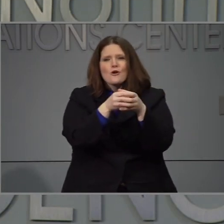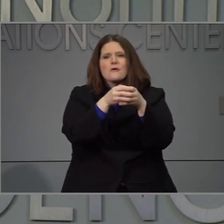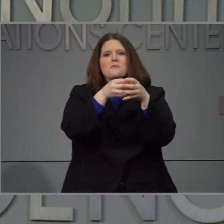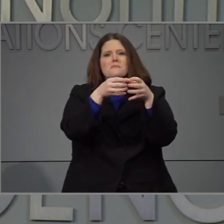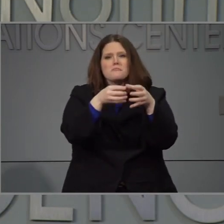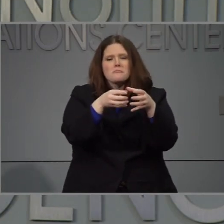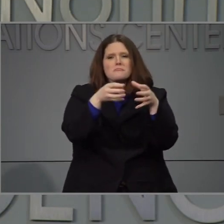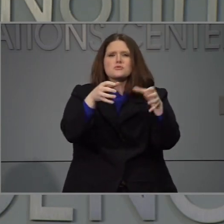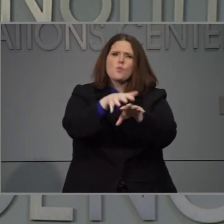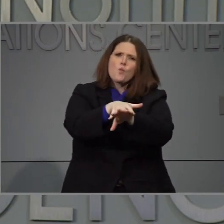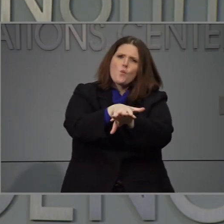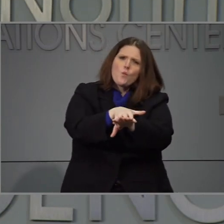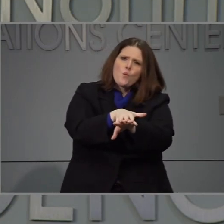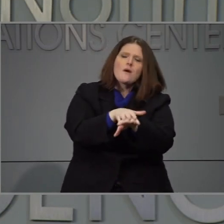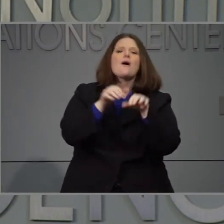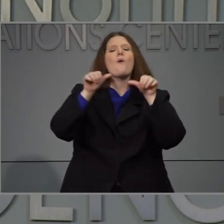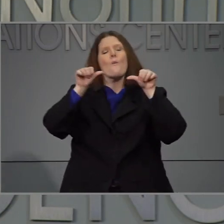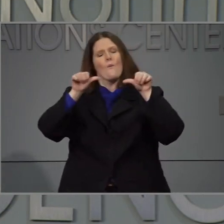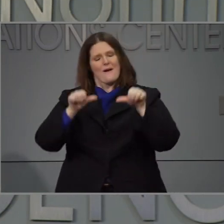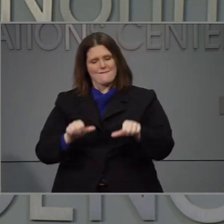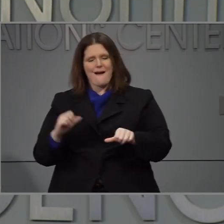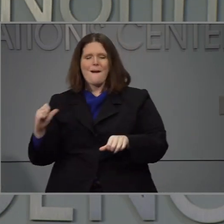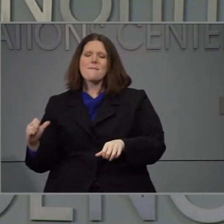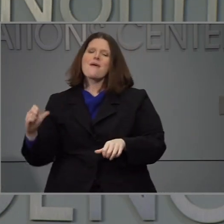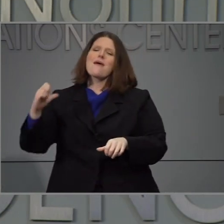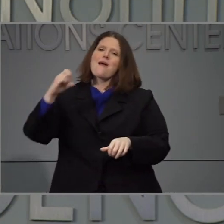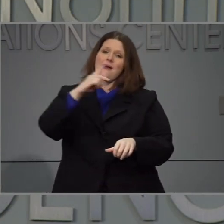cuidadosamente podemos construir el daño que este